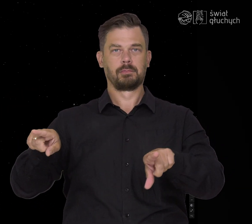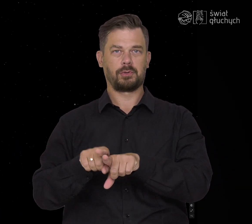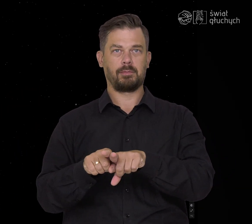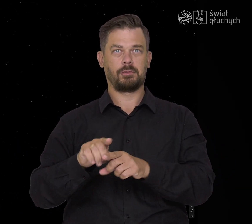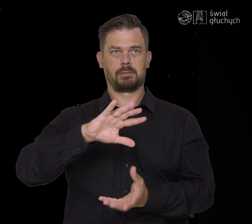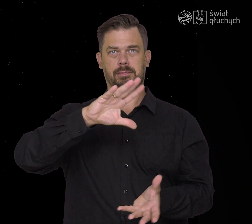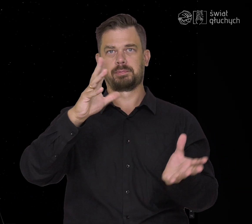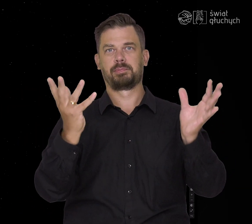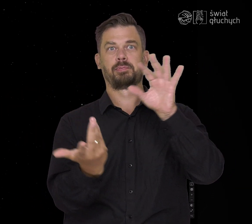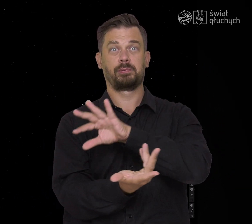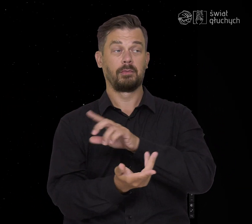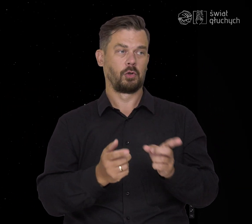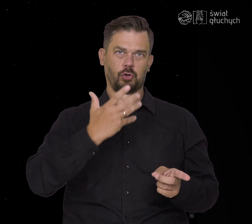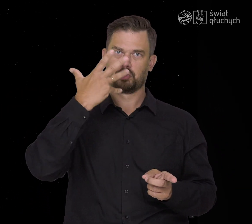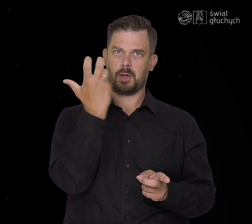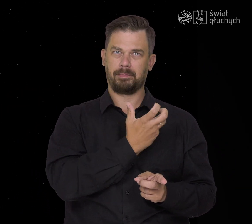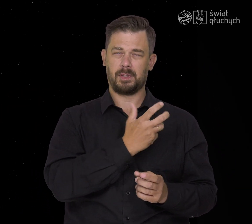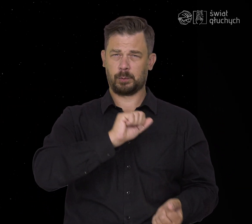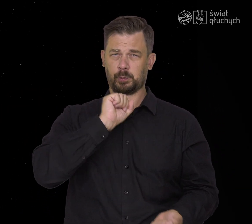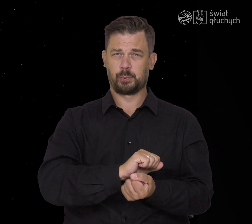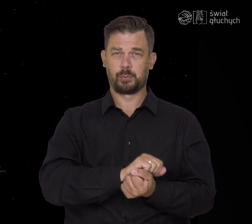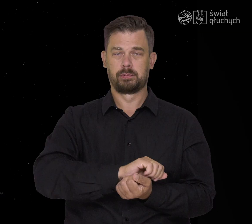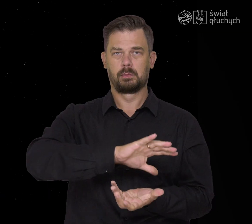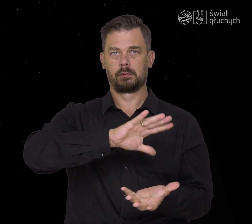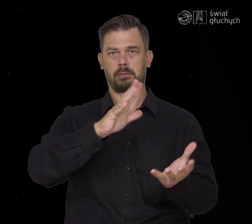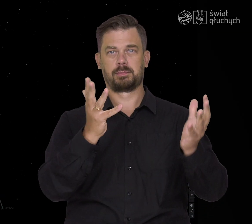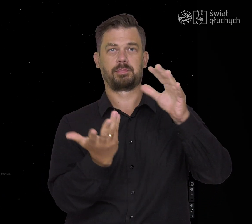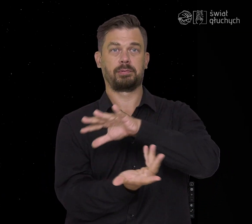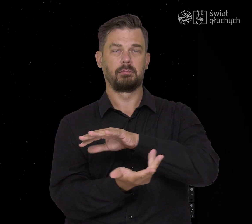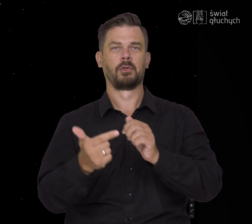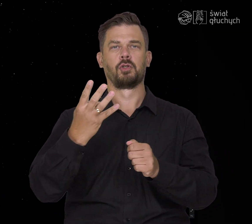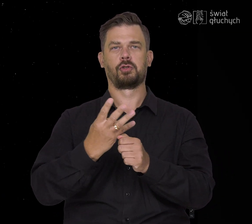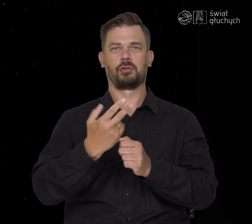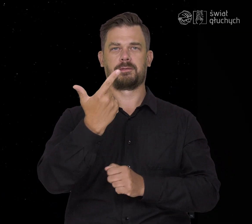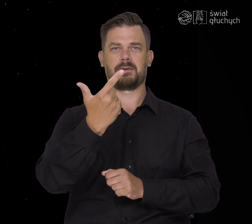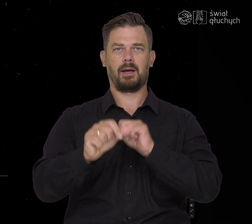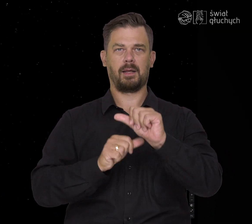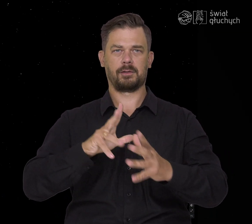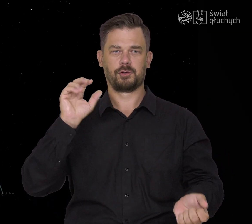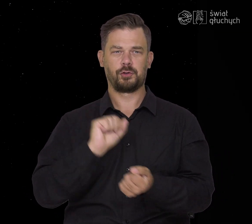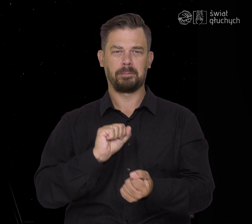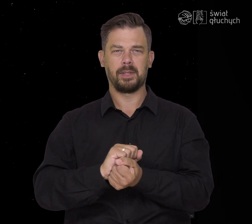i ten sam biegun pogrąża się w absolutnej, lodowatej ciemności na 42 lata srogiej zimy.